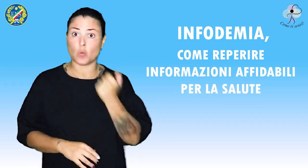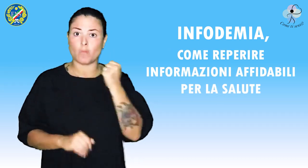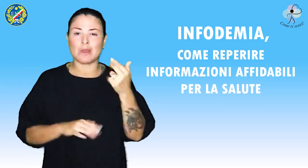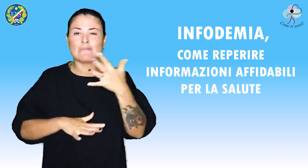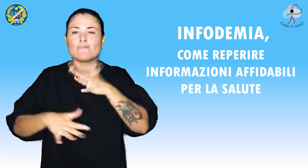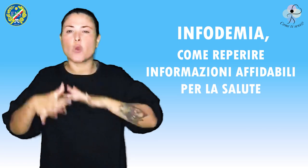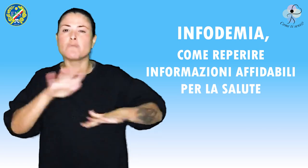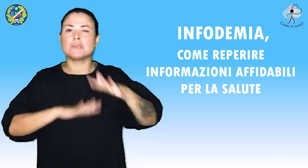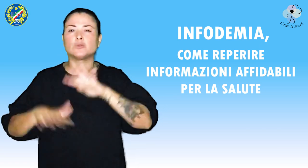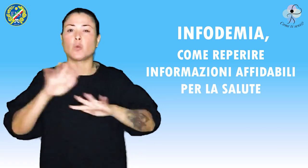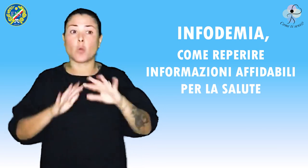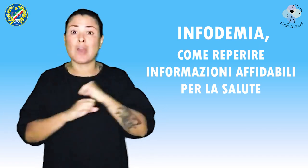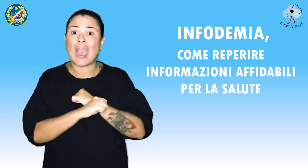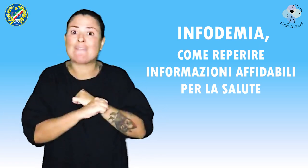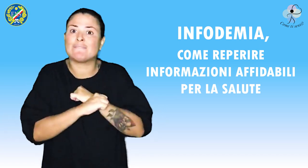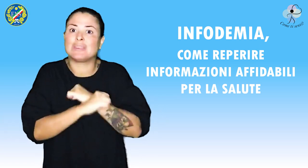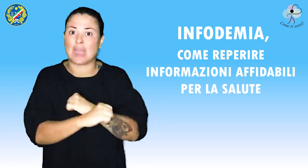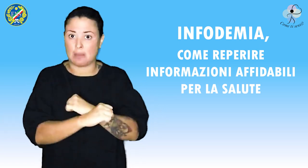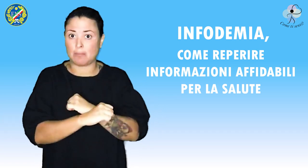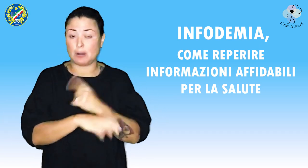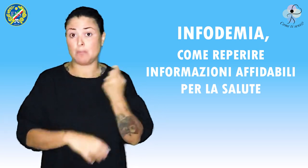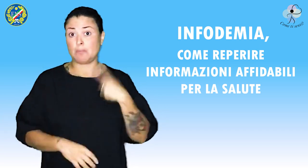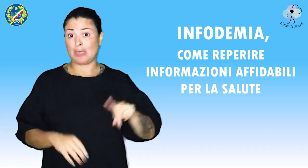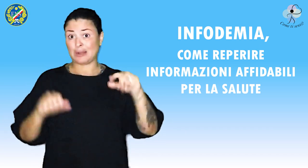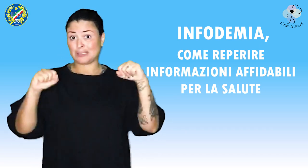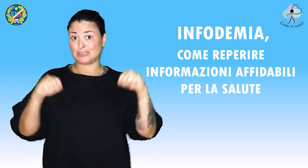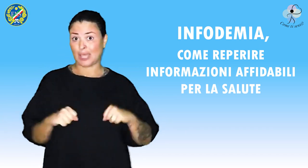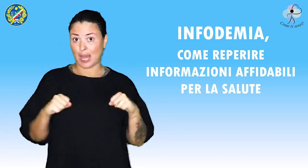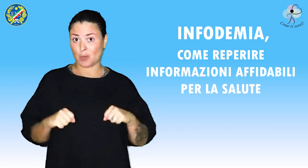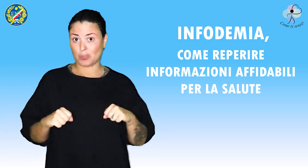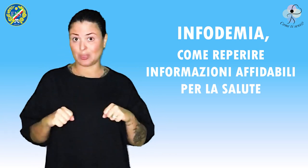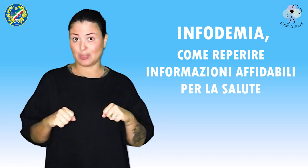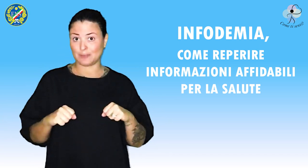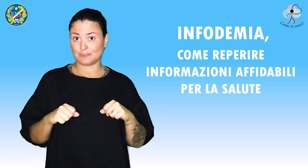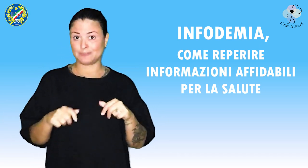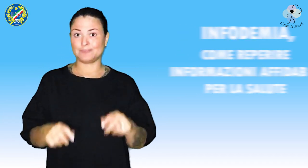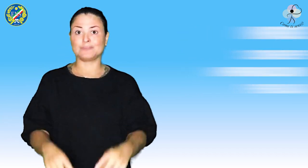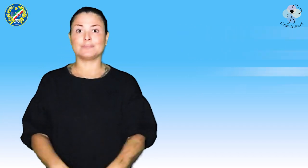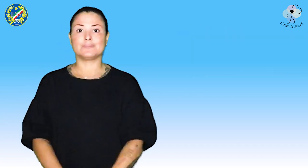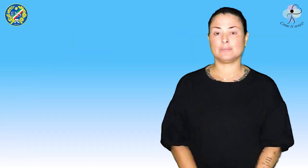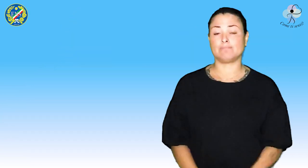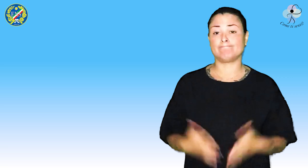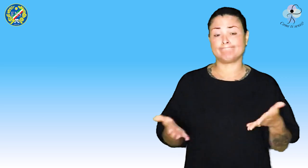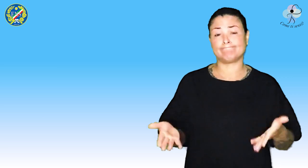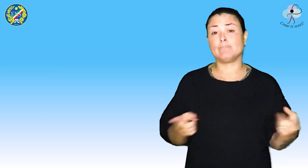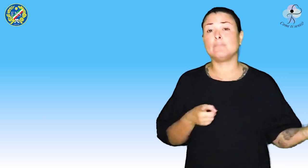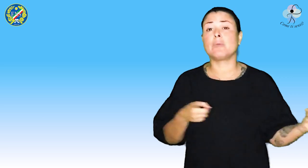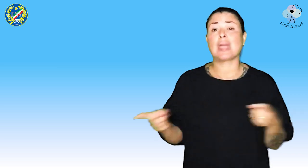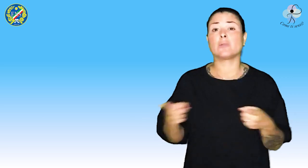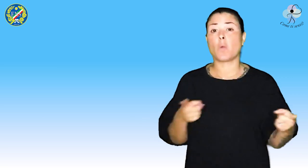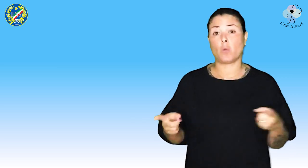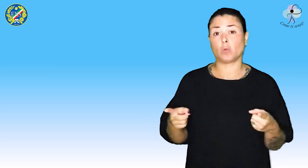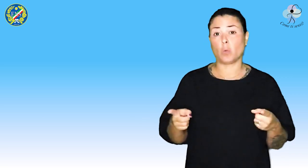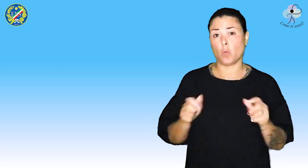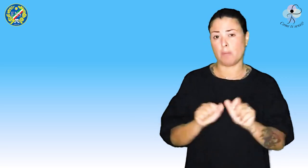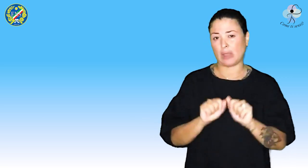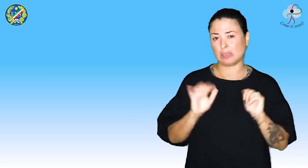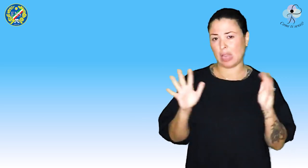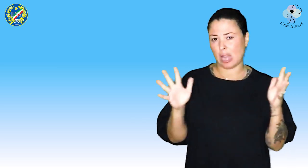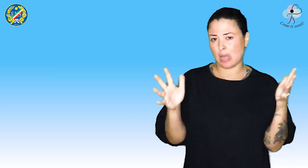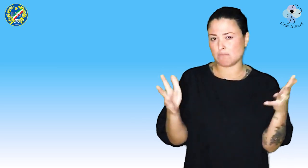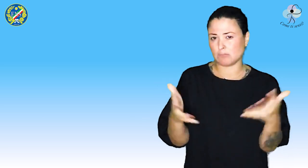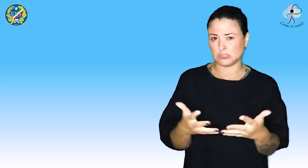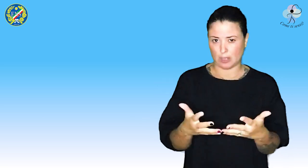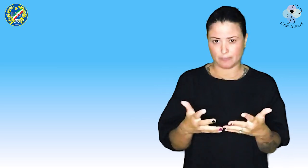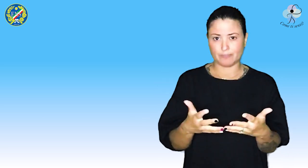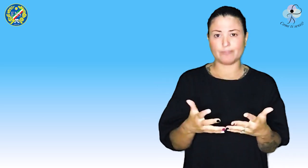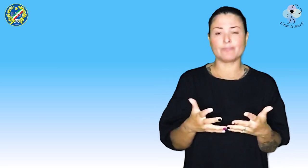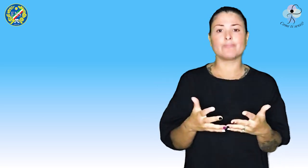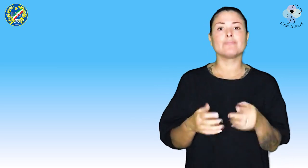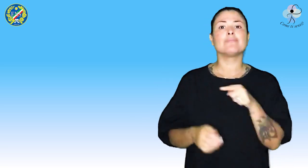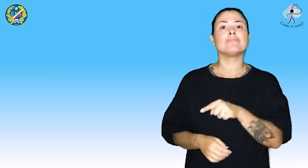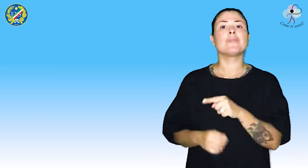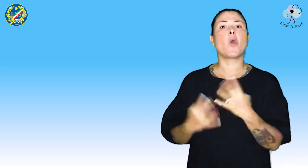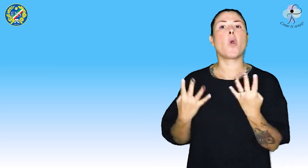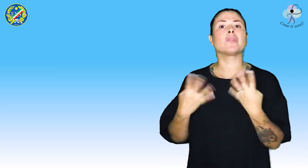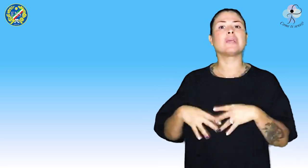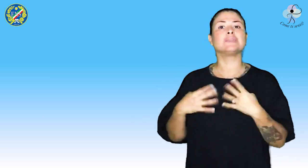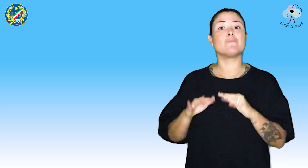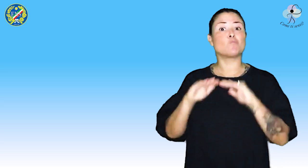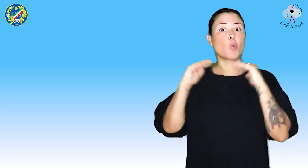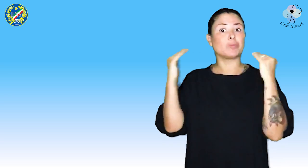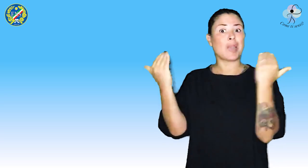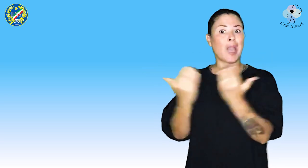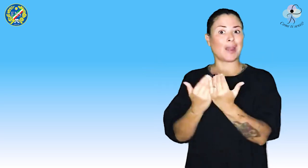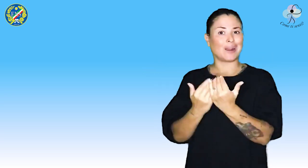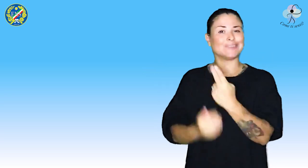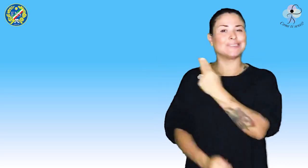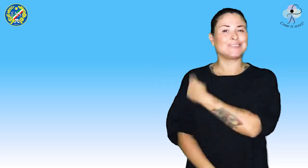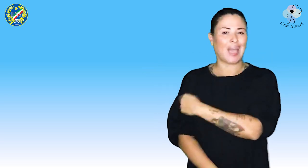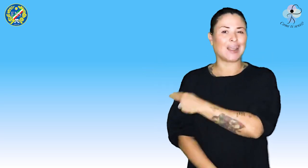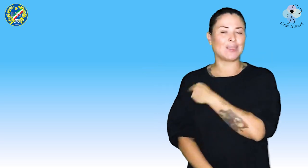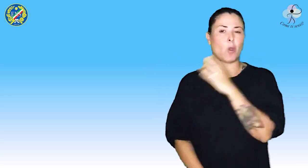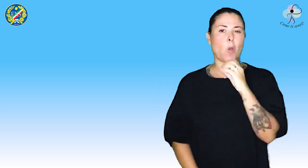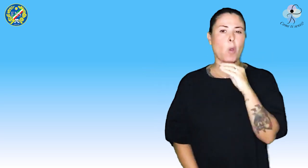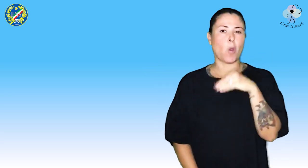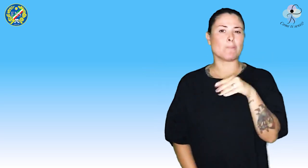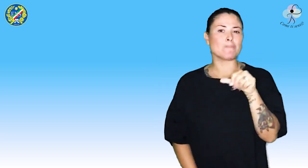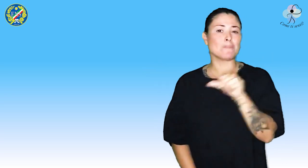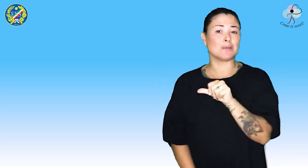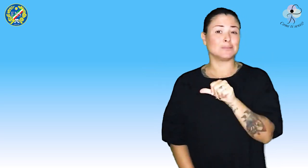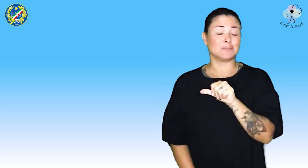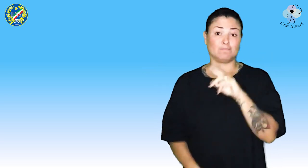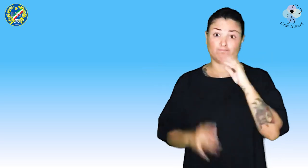Il seminario sarà intitolato “Infodemia, come reperire informazioni affidabili per la salute”.